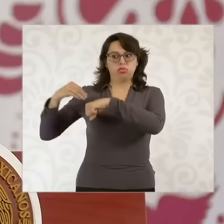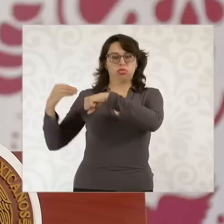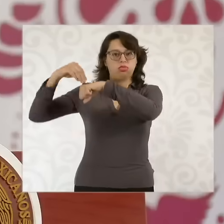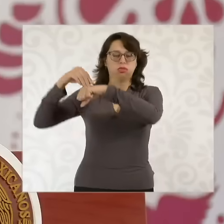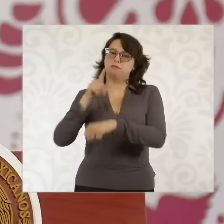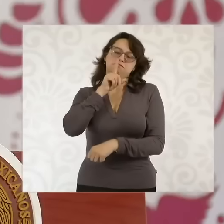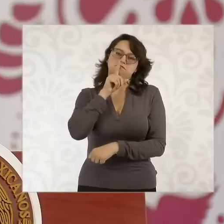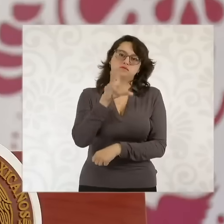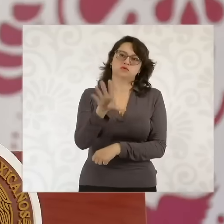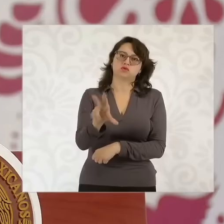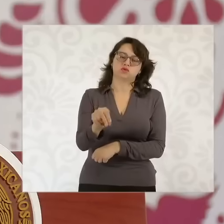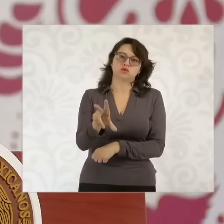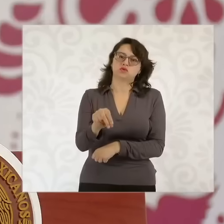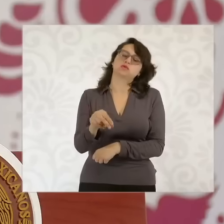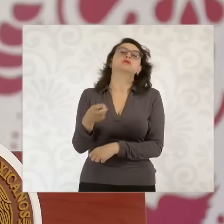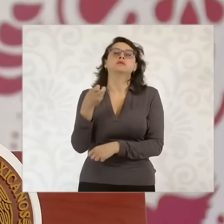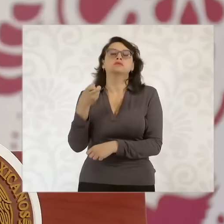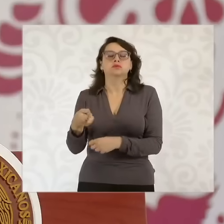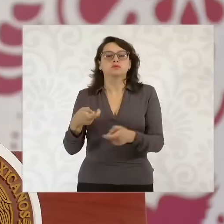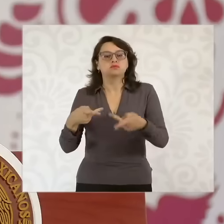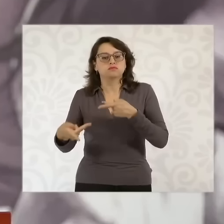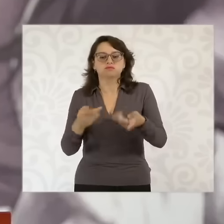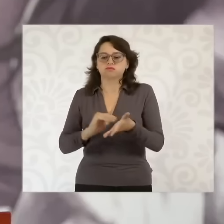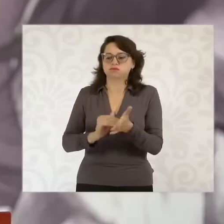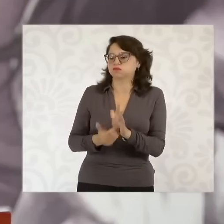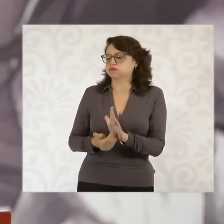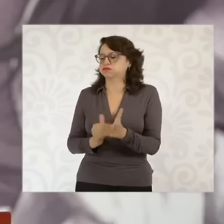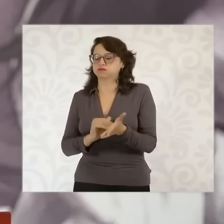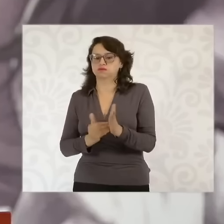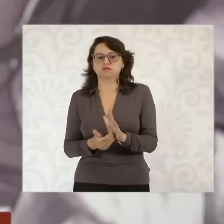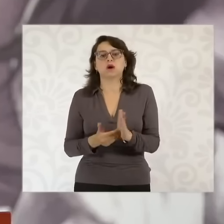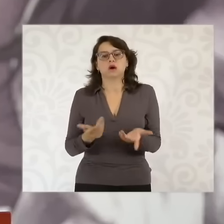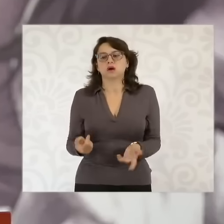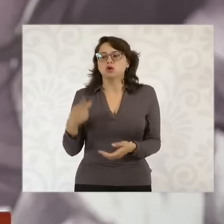y posteriormente pues estaremos diseñando estrategias para que los activos puedan ser